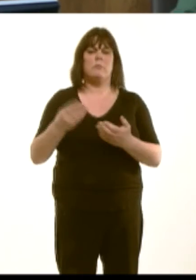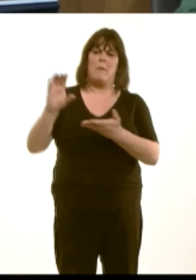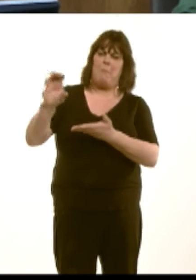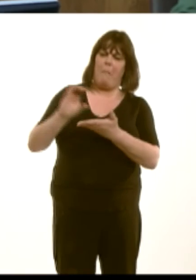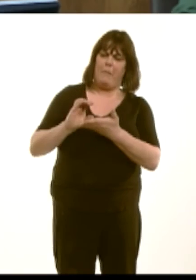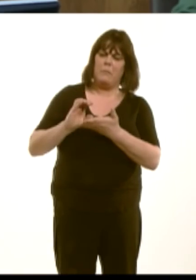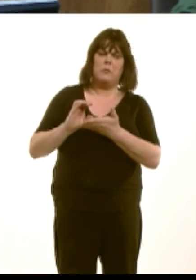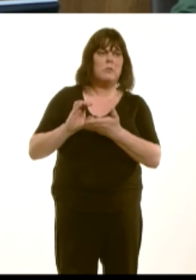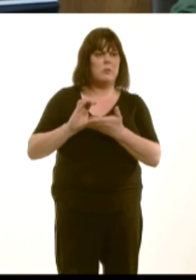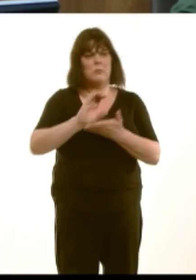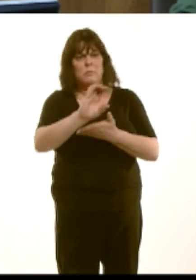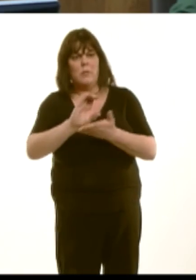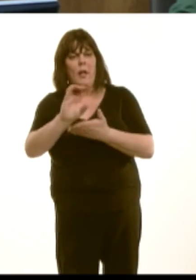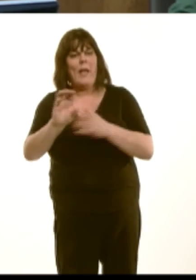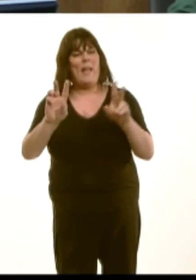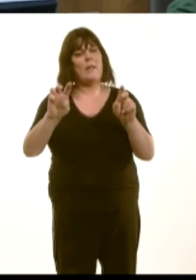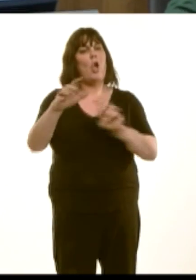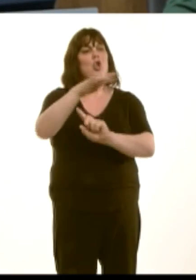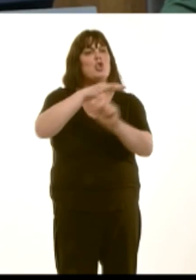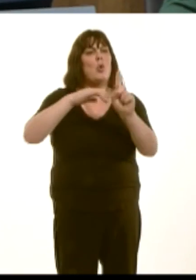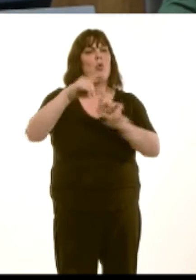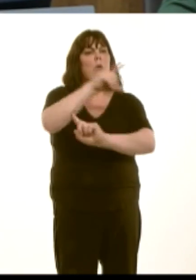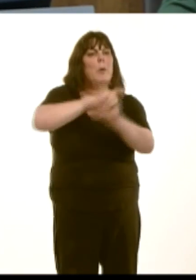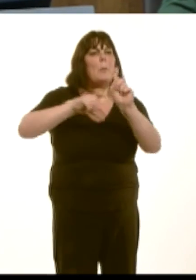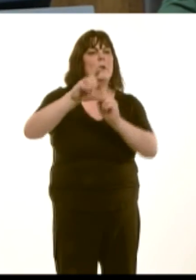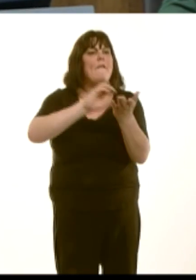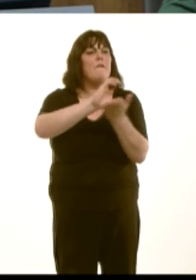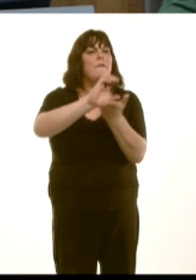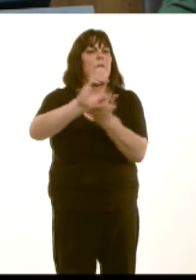CAP, er mwyn sicrhau bod arian yn mynd mewn; maeín defnyddio ffermwyr fel ffynhonnell,